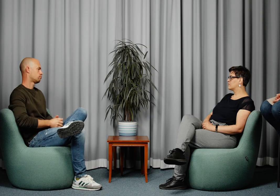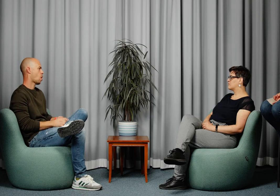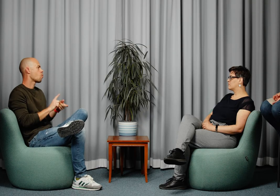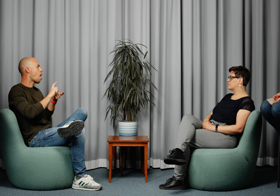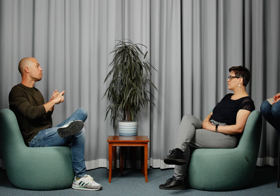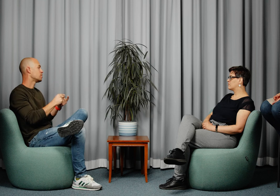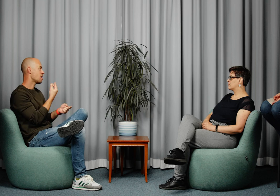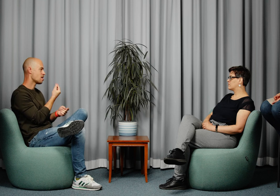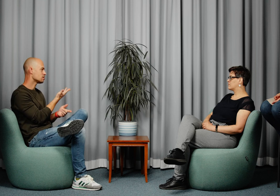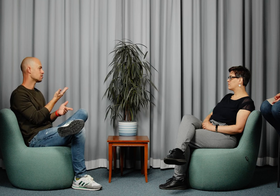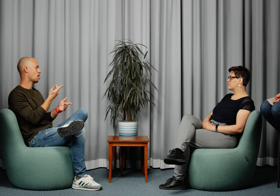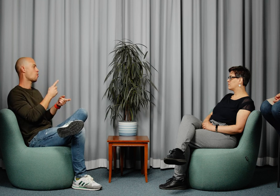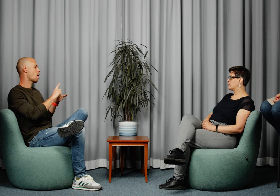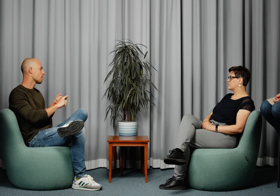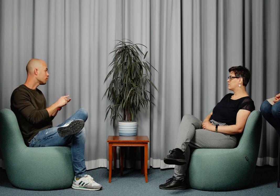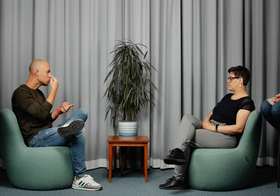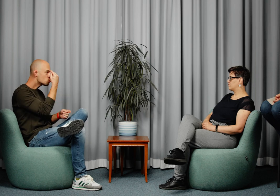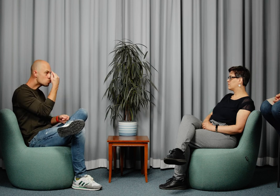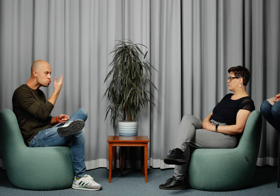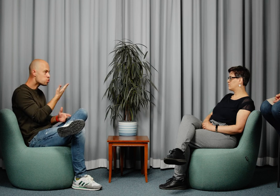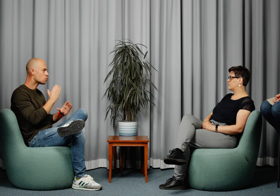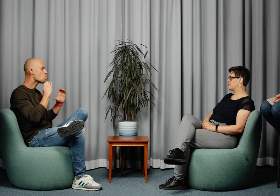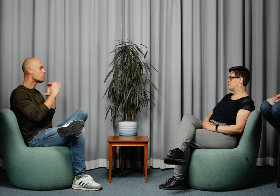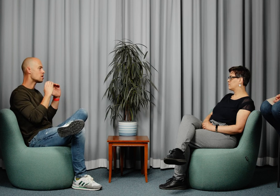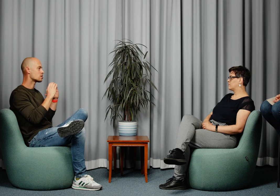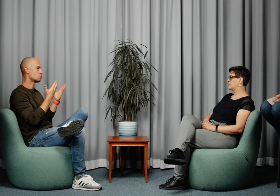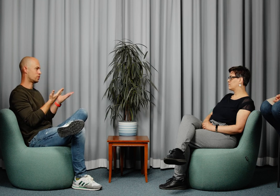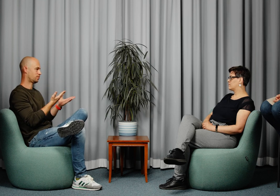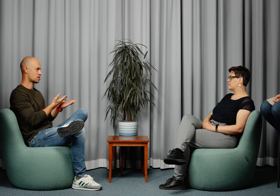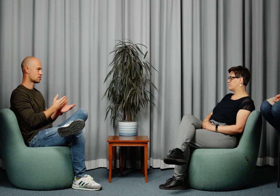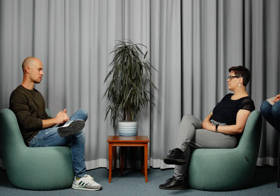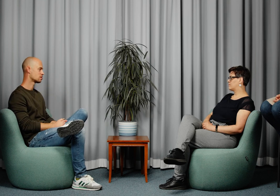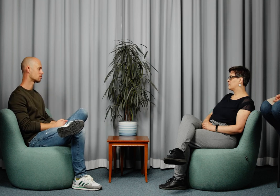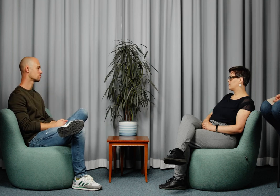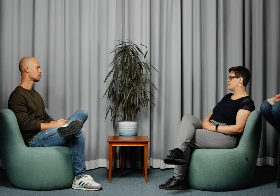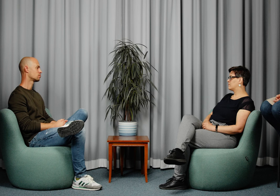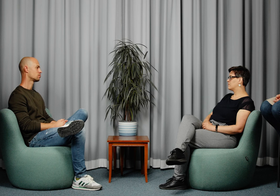Sprich von Basis Hausgebärden, bis zu perfekt ÖGS-kompetenten Personen.